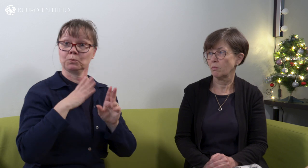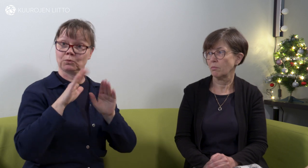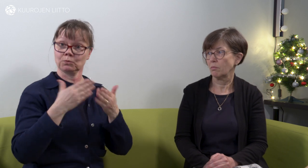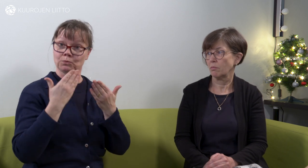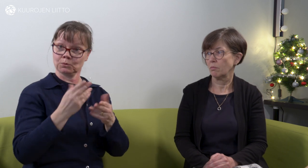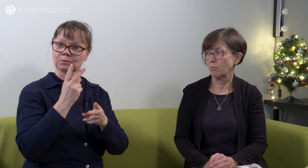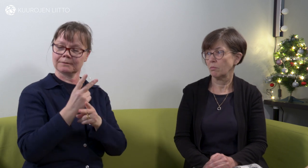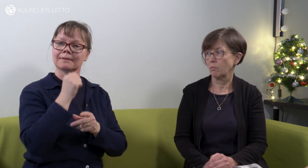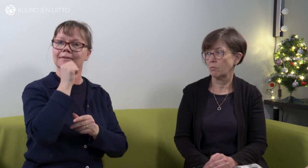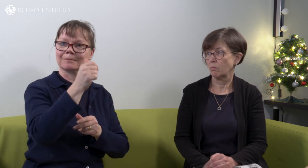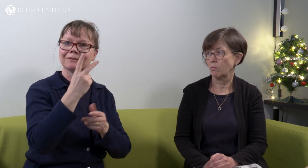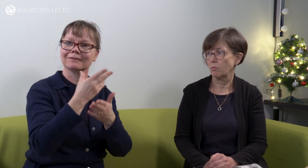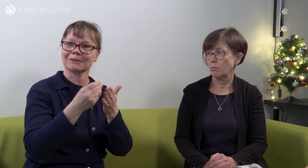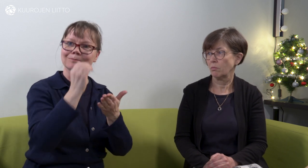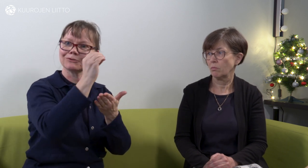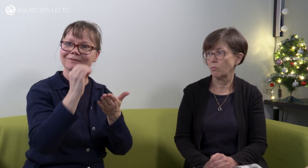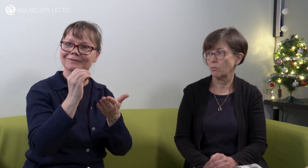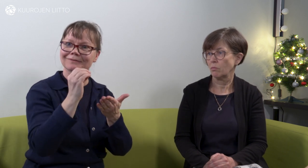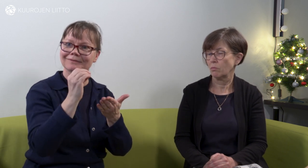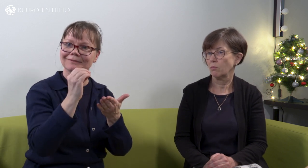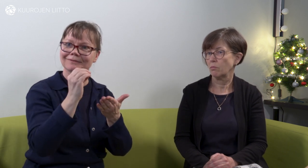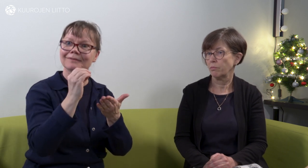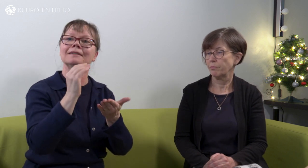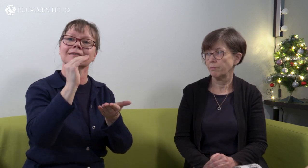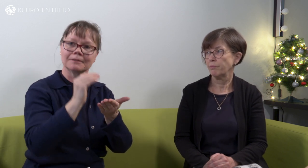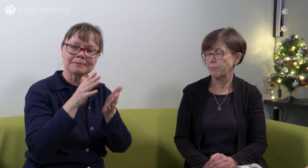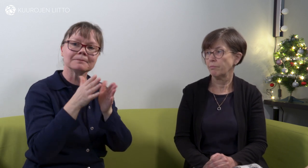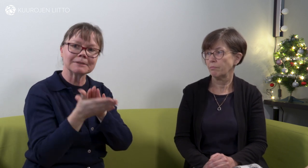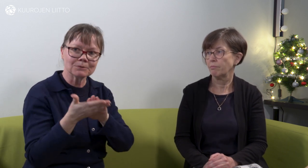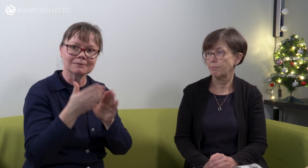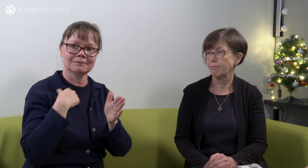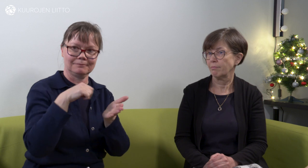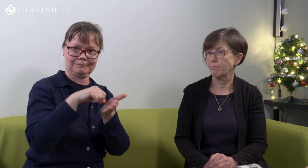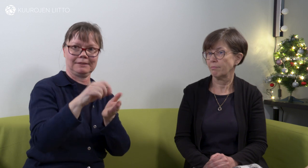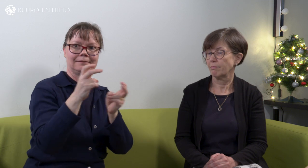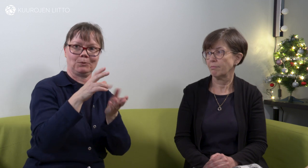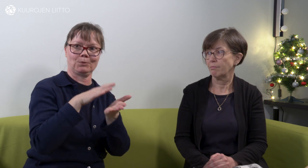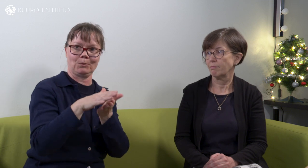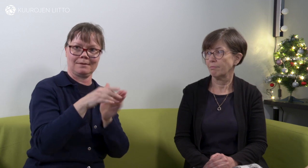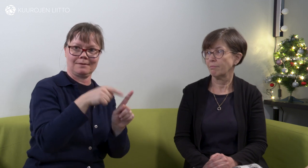Vaihtoehtoisesti hyvitys voidaan huomioida myös matalampana veroprosenttina -